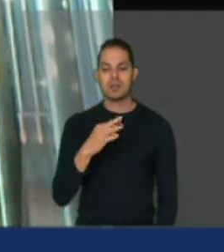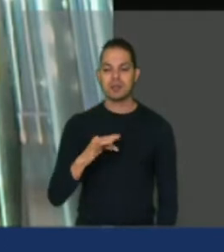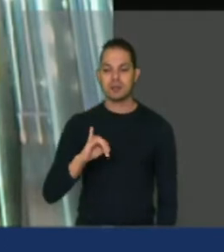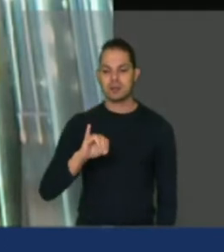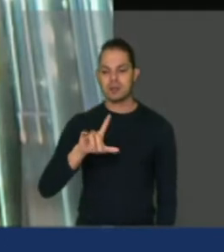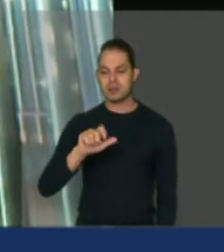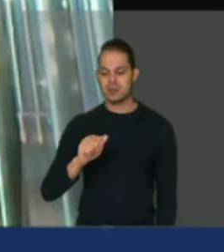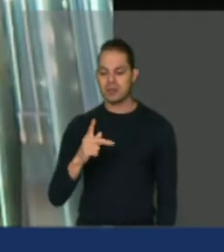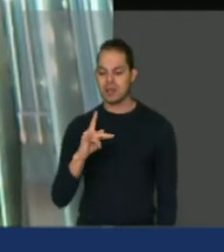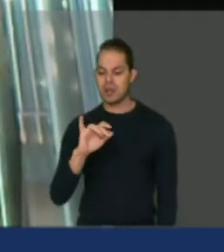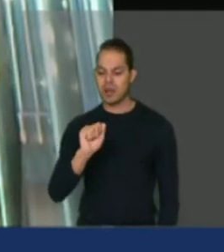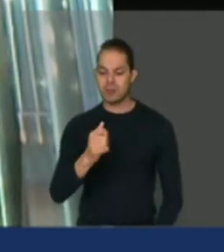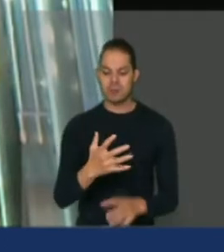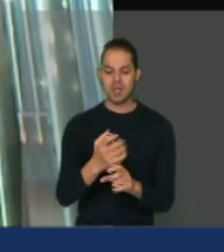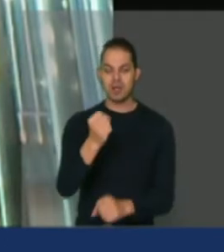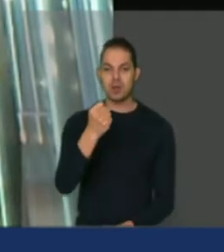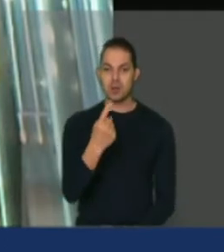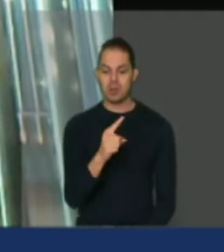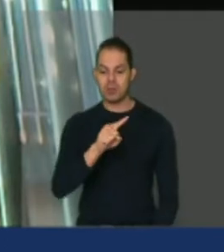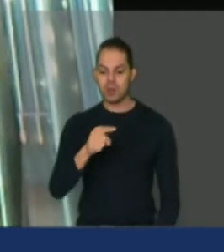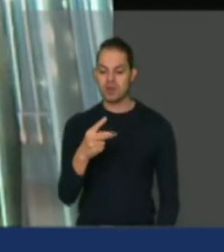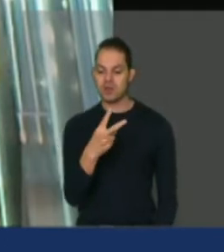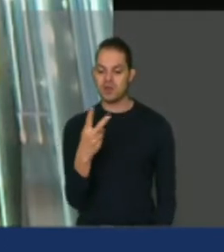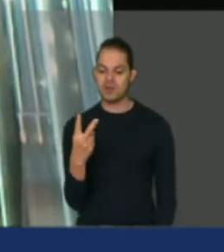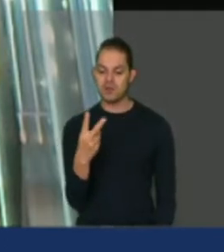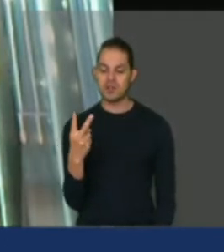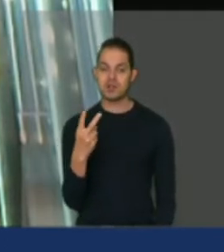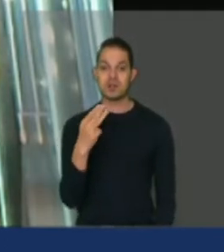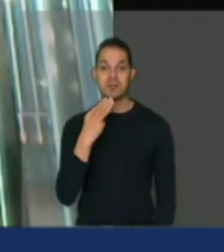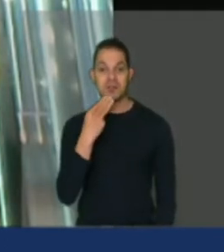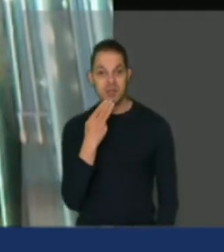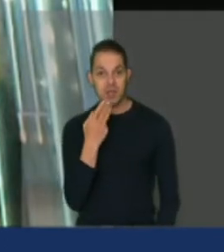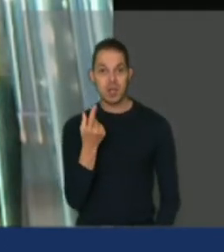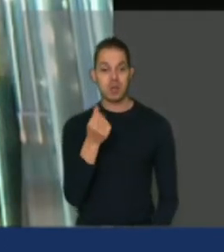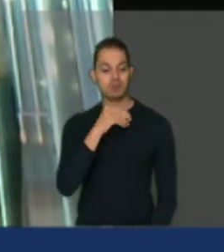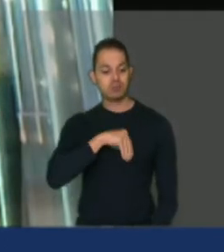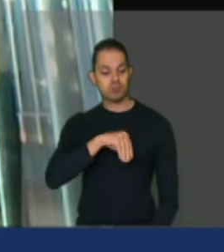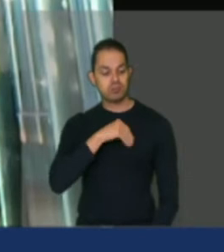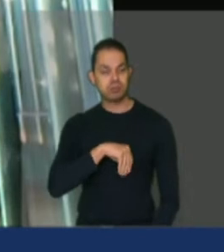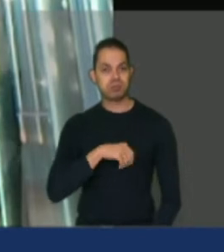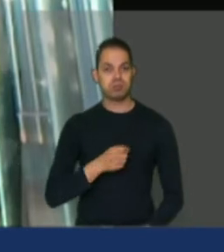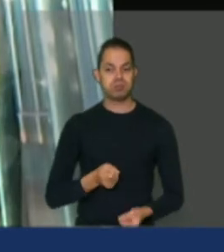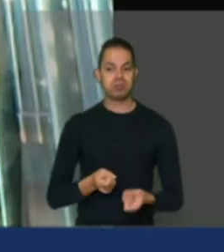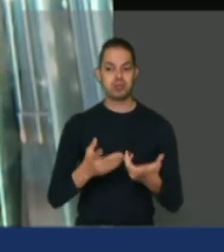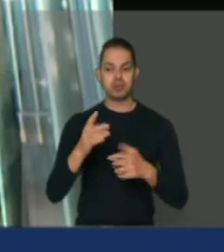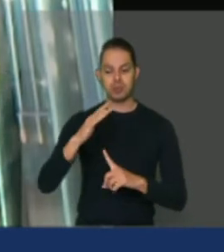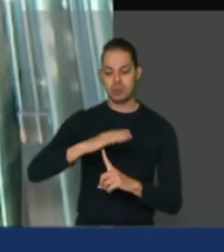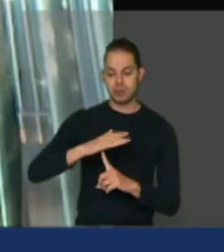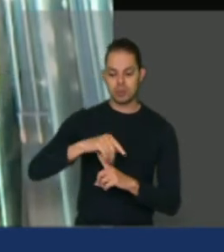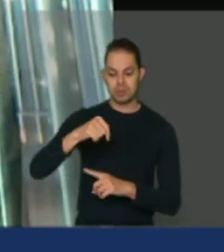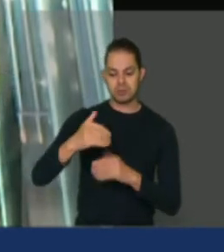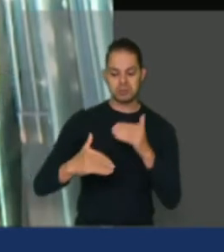MILHÃO. ISSO VAI GERAR MUITO EMPREGO, MUITA RENDA, MUITO DESENVOLVIMENTO PARA O MEU ESTADO, TAMBÉM GOSTARIA AQUI DE REGISTRAR, TIVEMOS 45